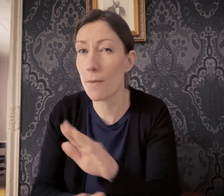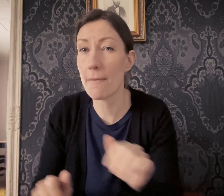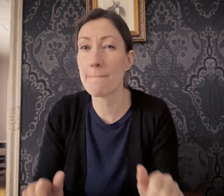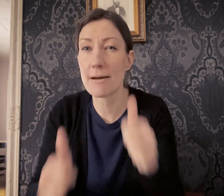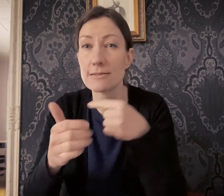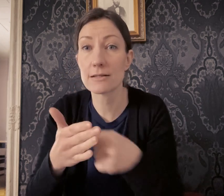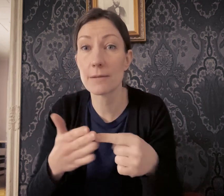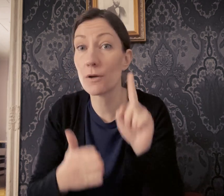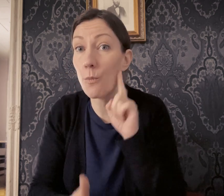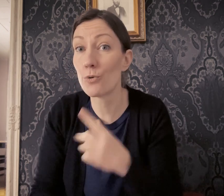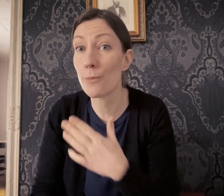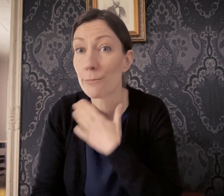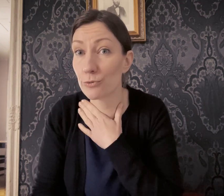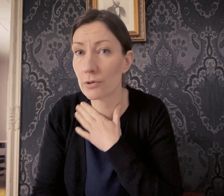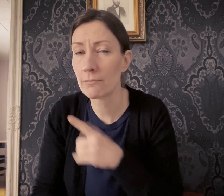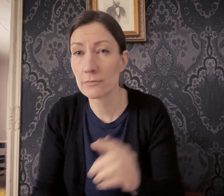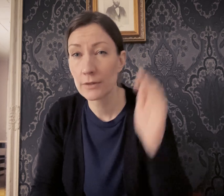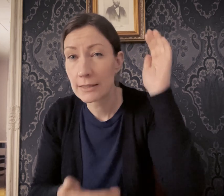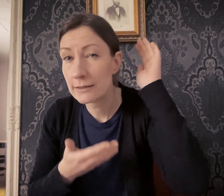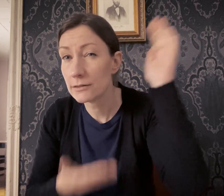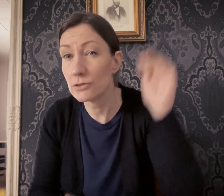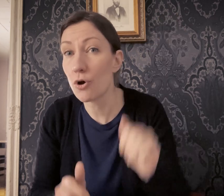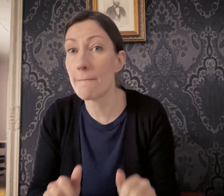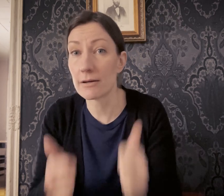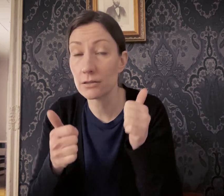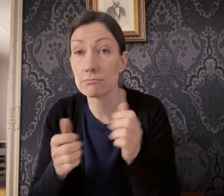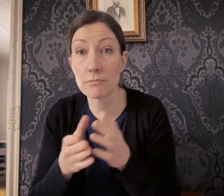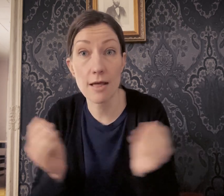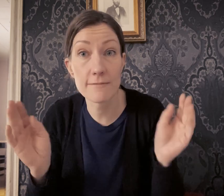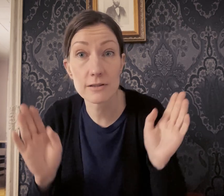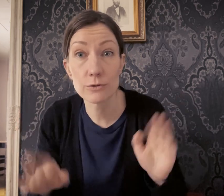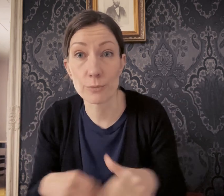suurikokoista ja sittemmin kadonnutta Kuuromykkä-patsasta.